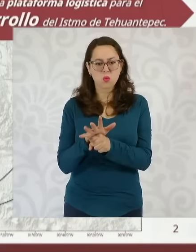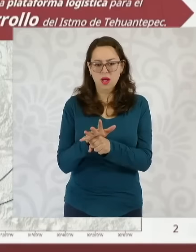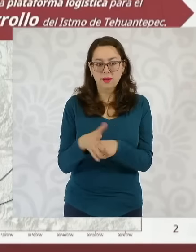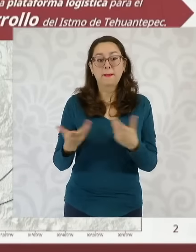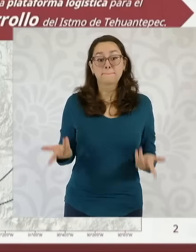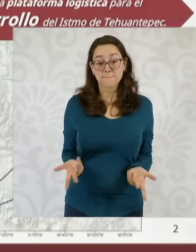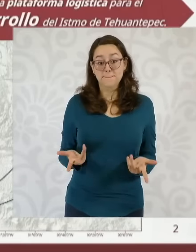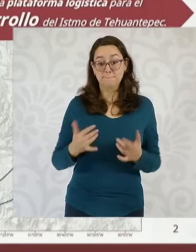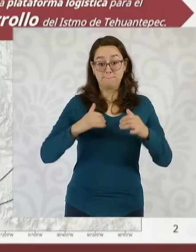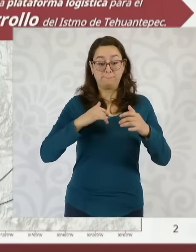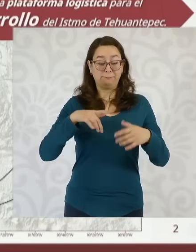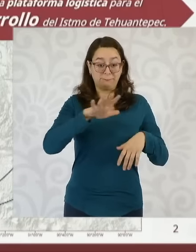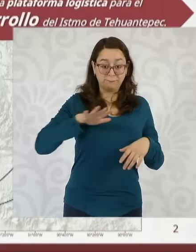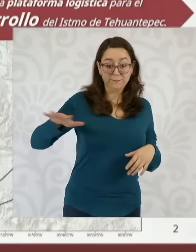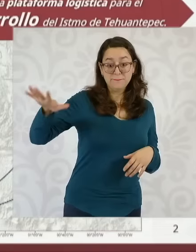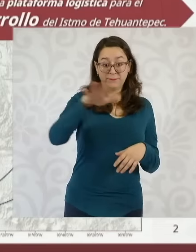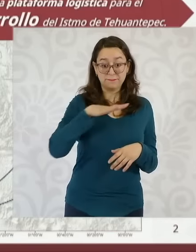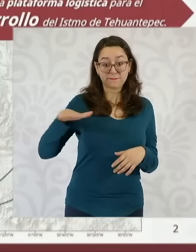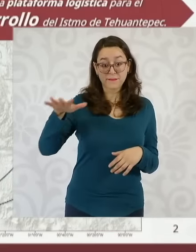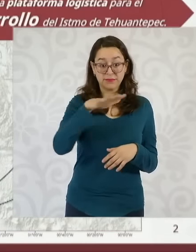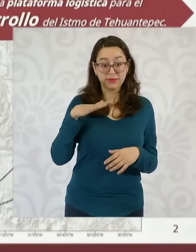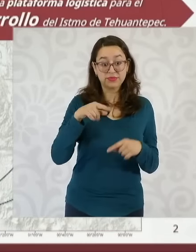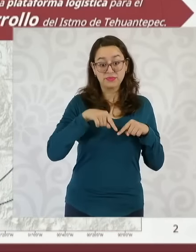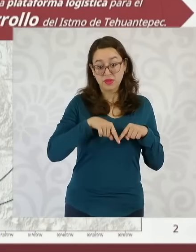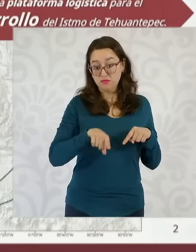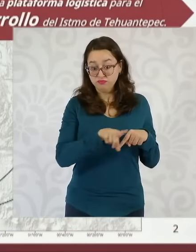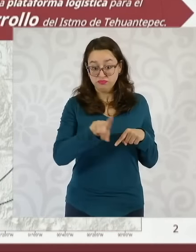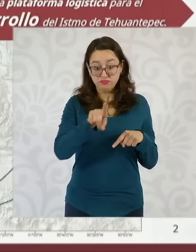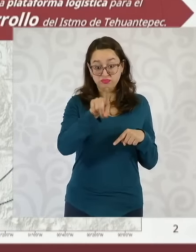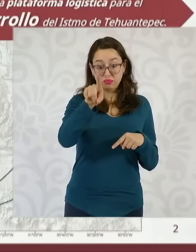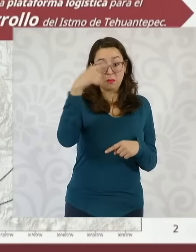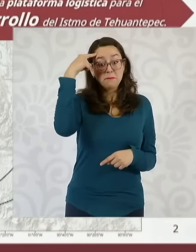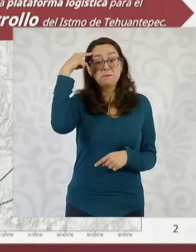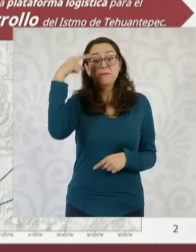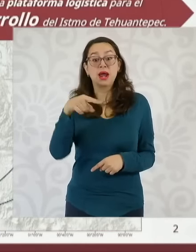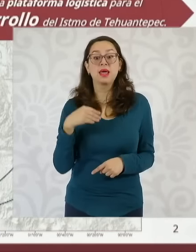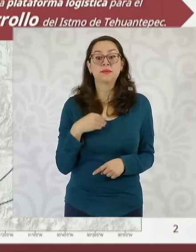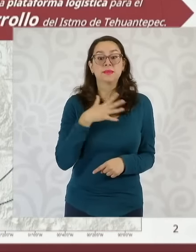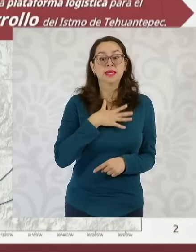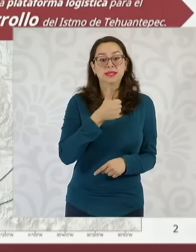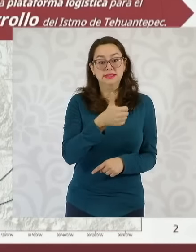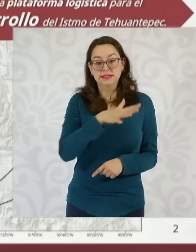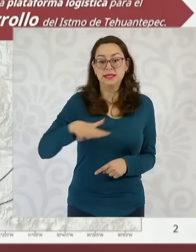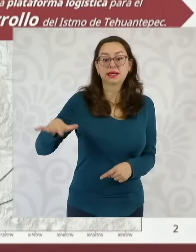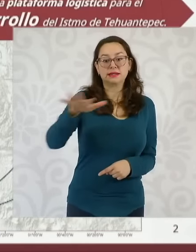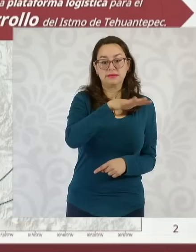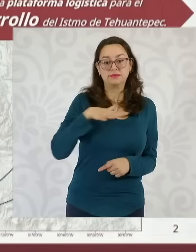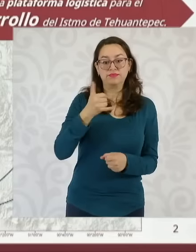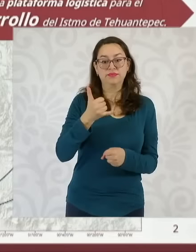plataforma logística multimodal para el bienestar y desarrollo de la región del ismo de Tehuantepec